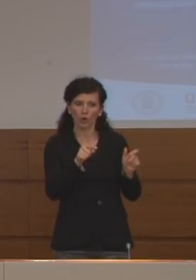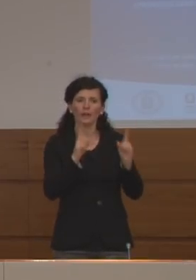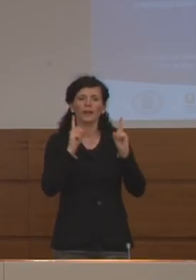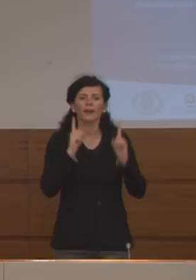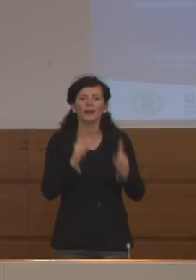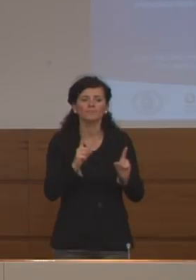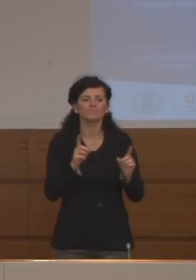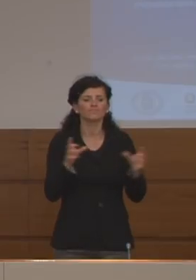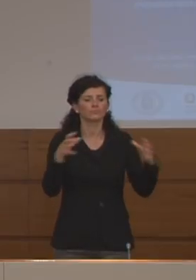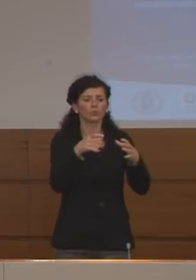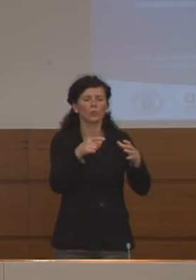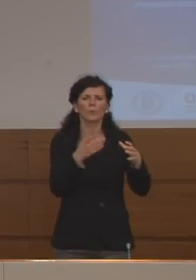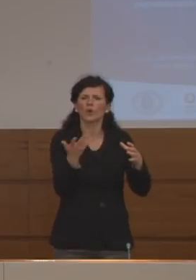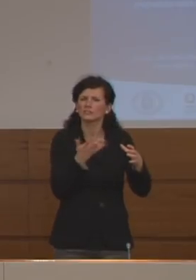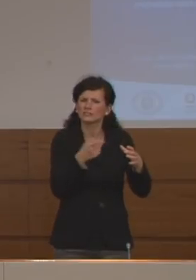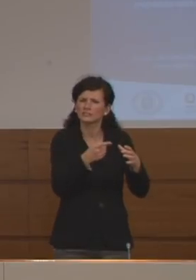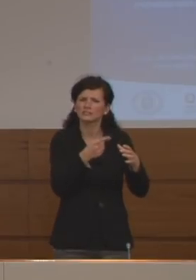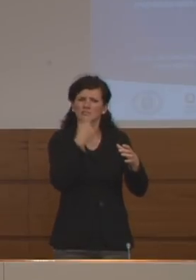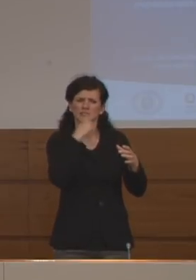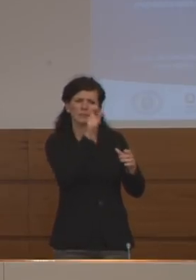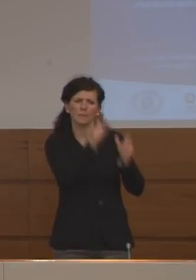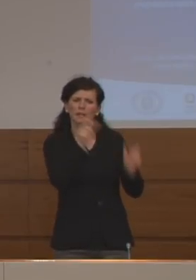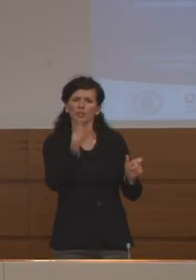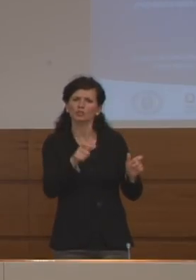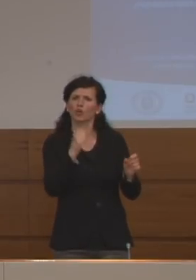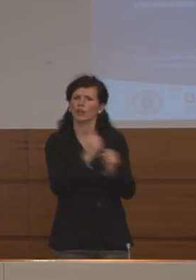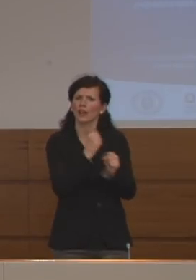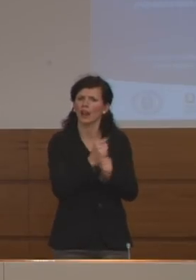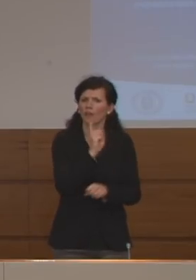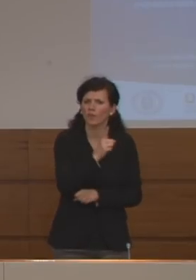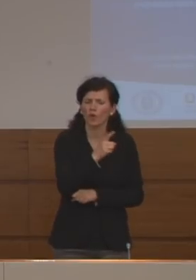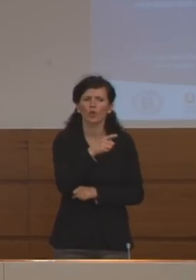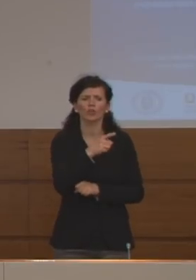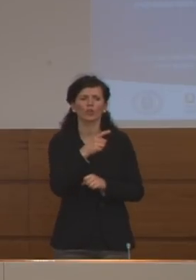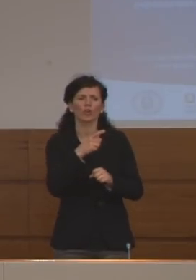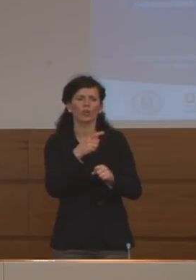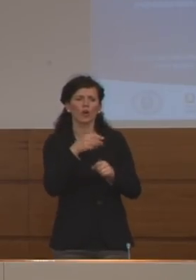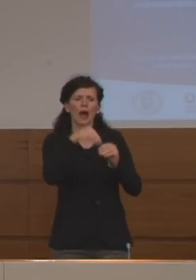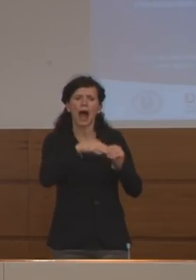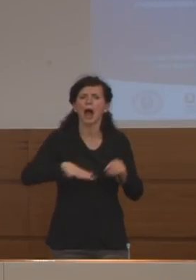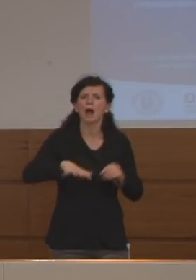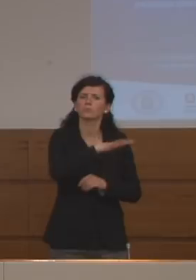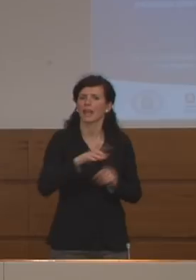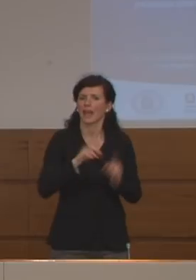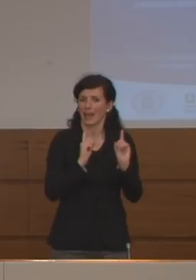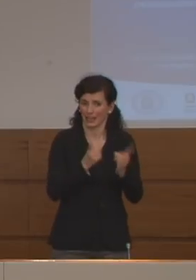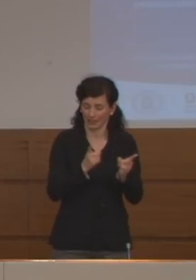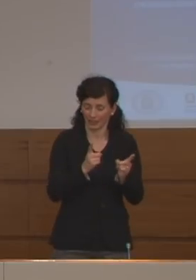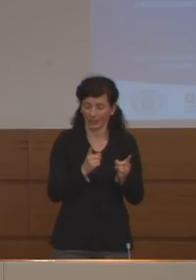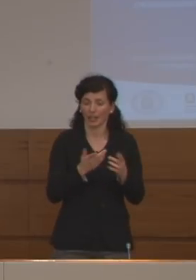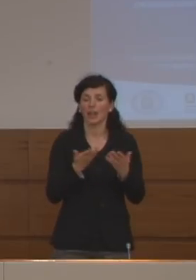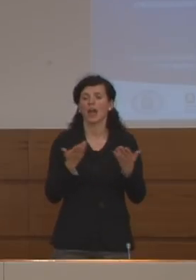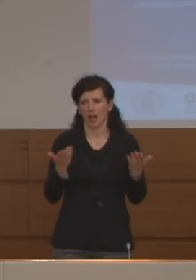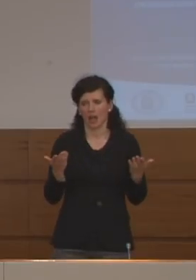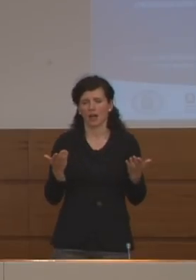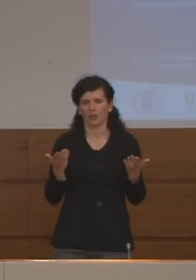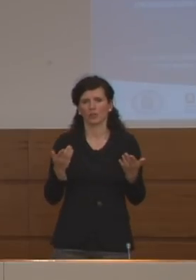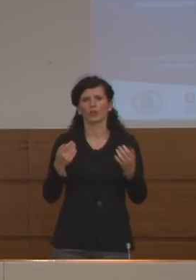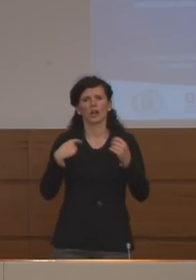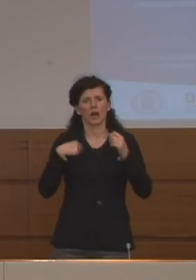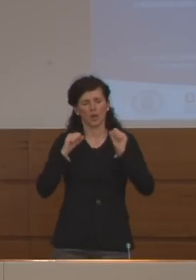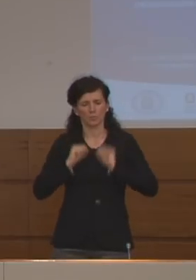Allora, proviamo a fare un paio di riflessioni, diciamo così, ai due estremi opposti.